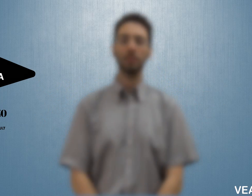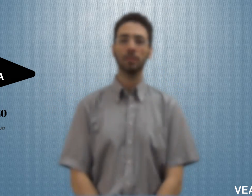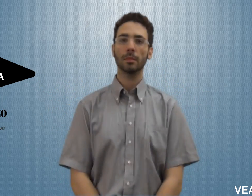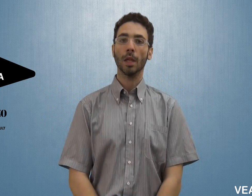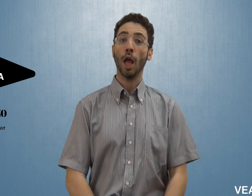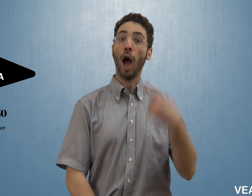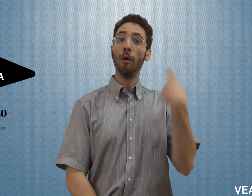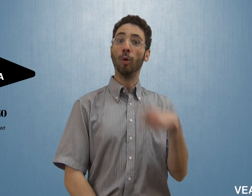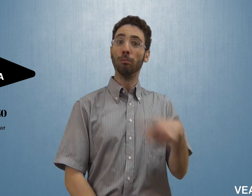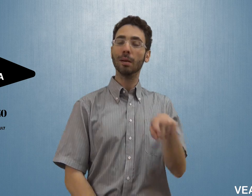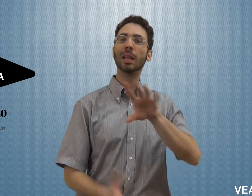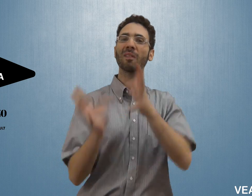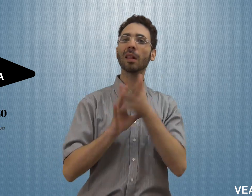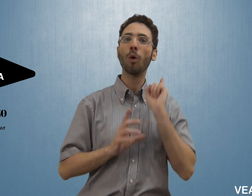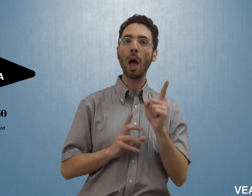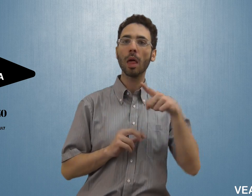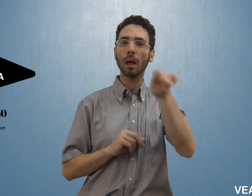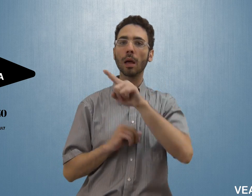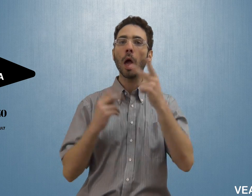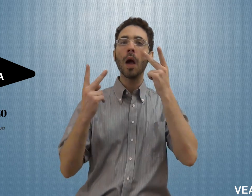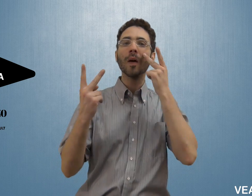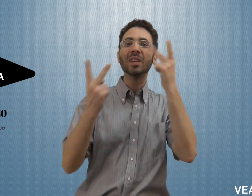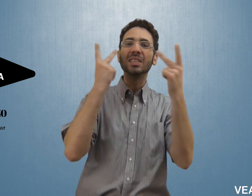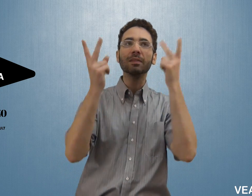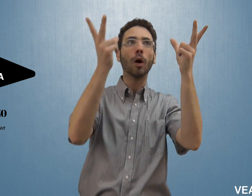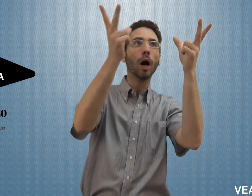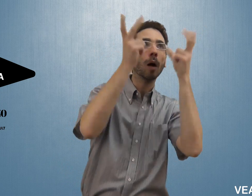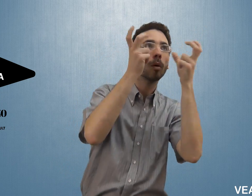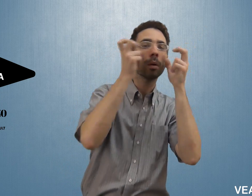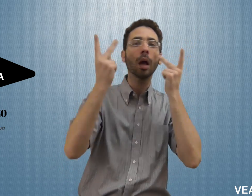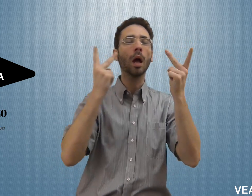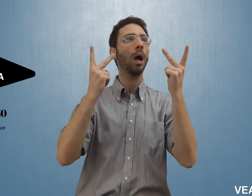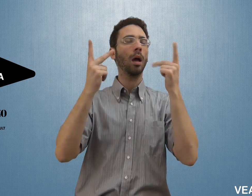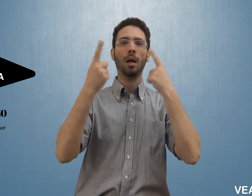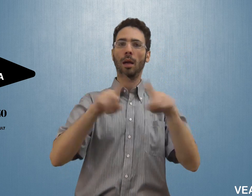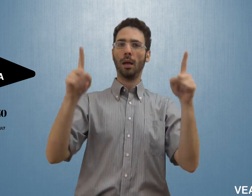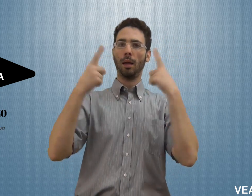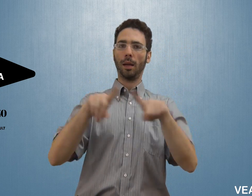La percezione visiva e quella tattile si combinano,